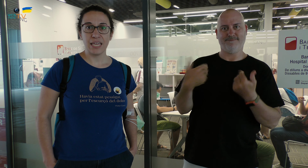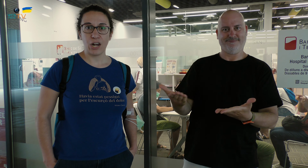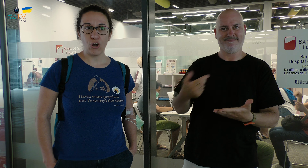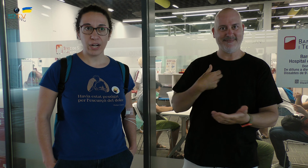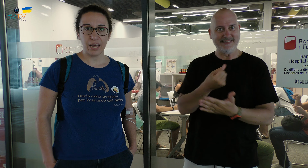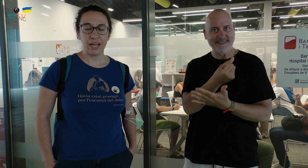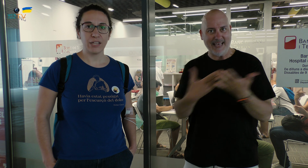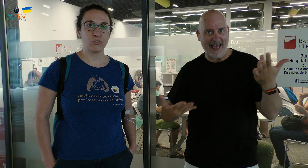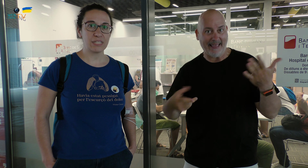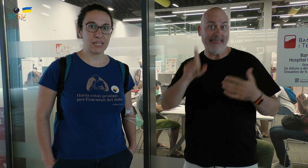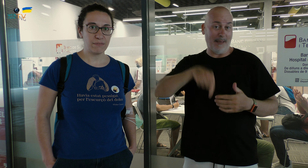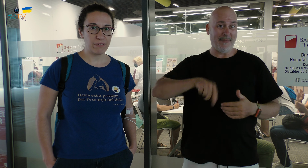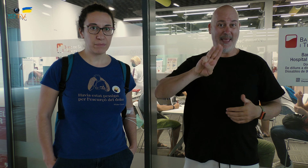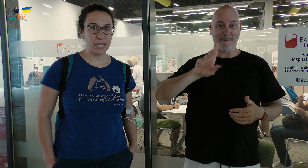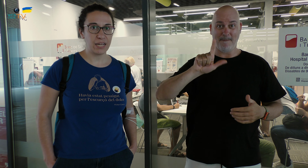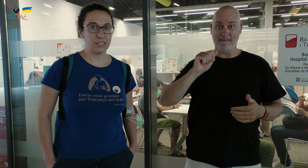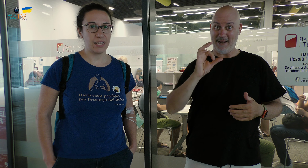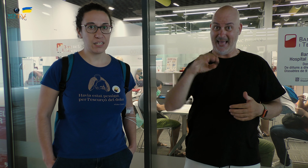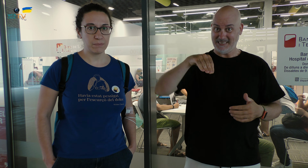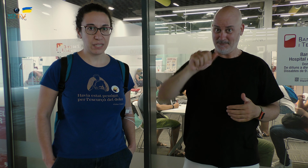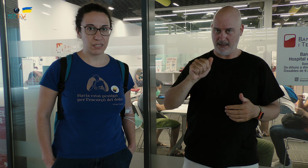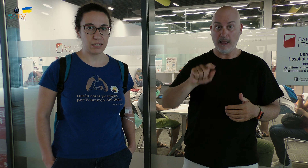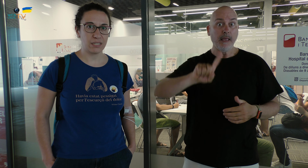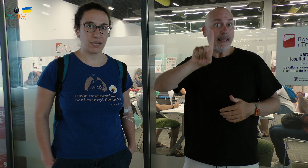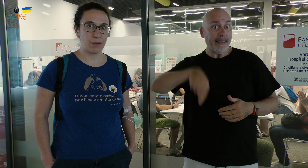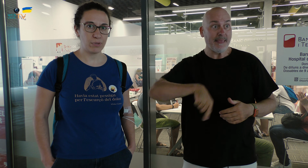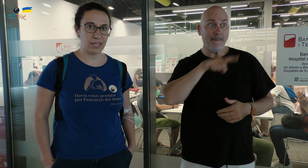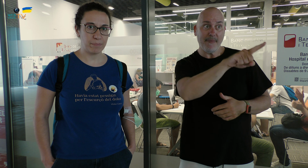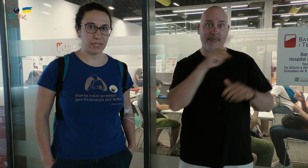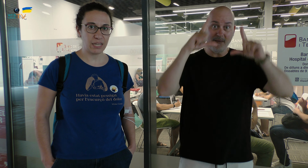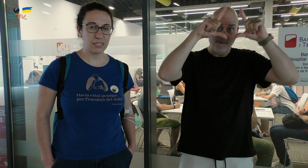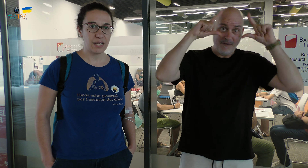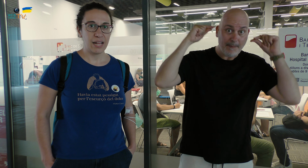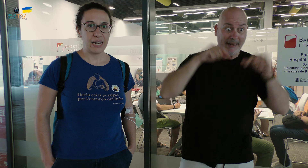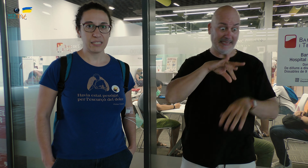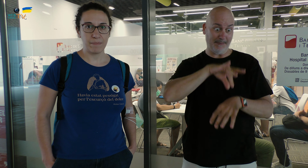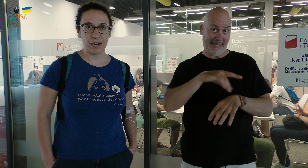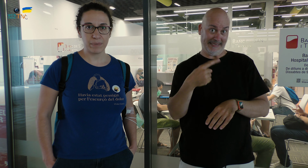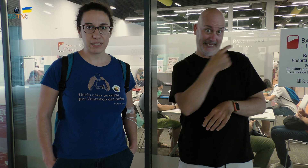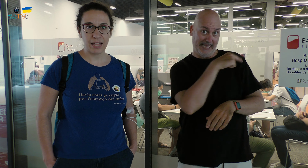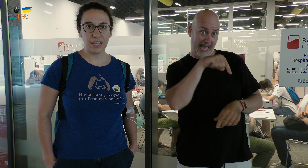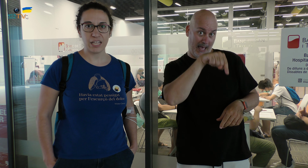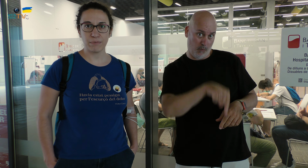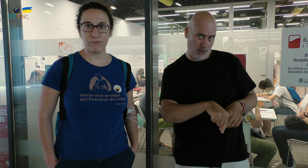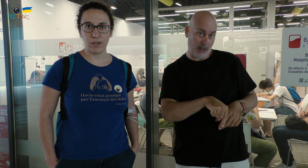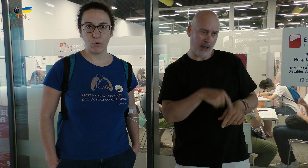Alhora, a totes les infermeres i als metges que estan avui aquí presents, la setmana passada